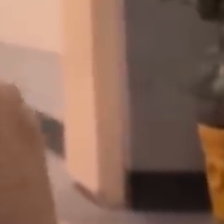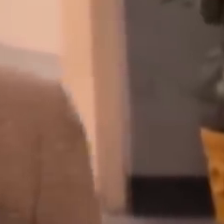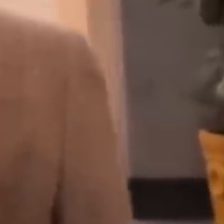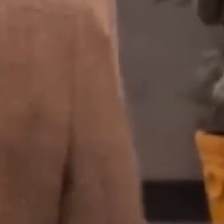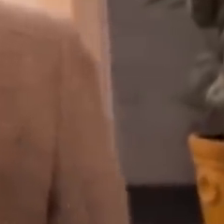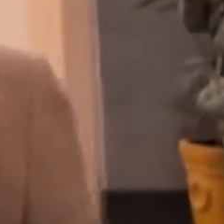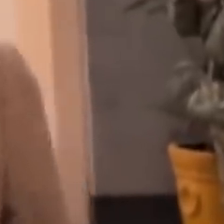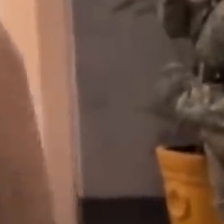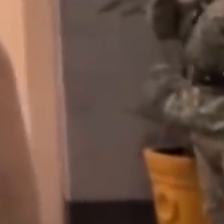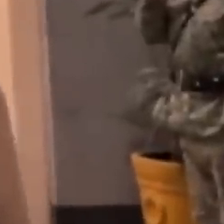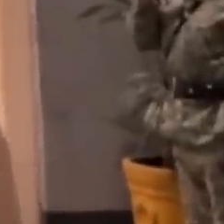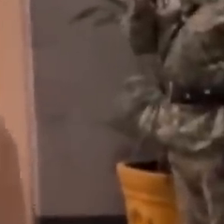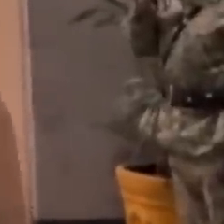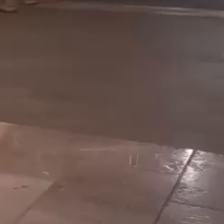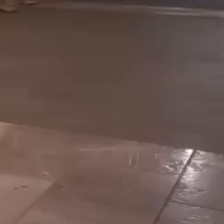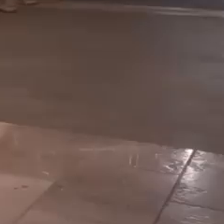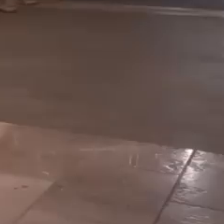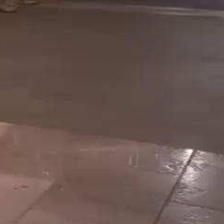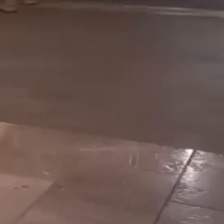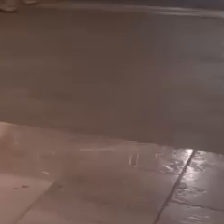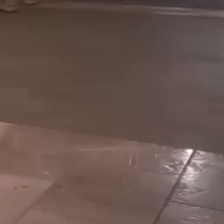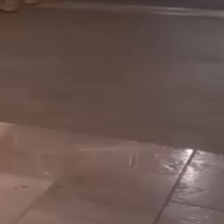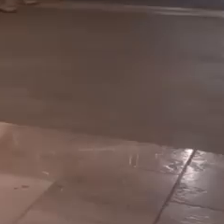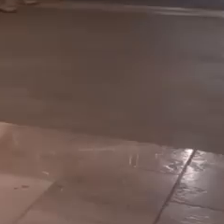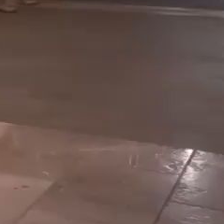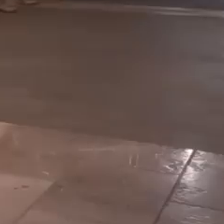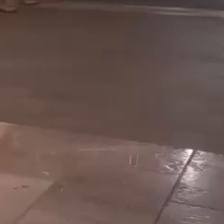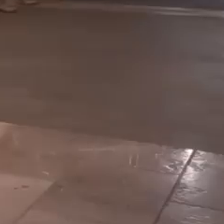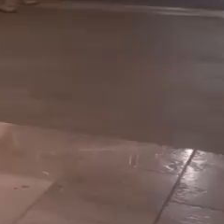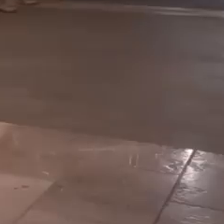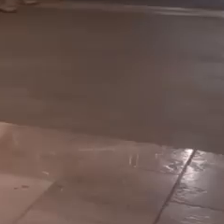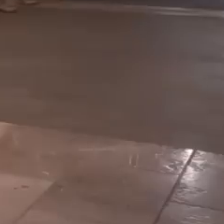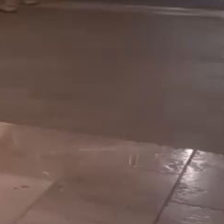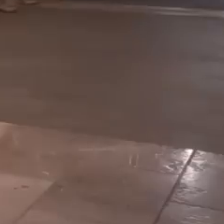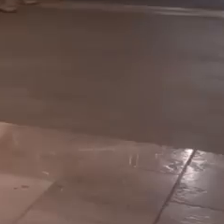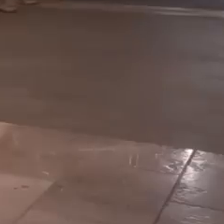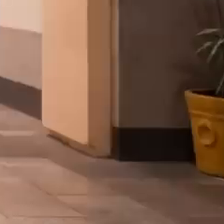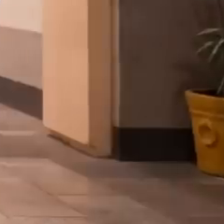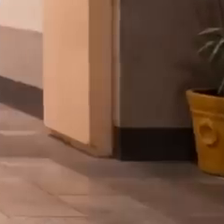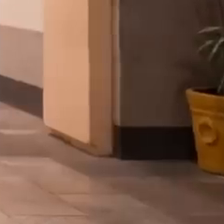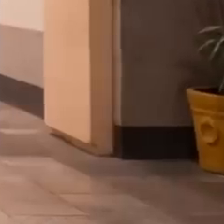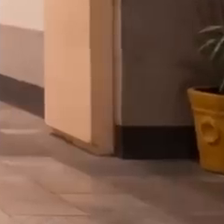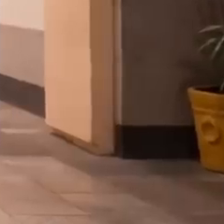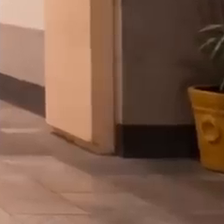e integrantes de su gabinete de seguridad para realizar un evaluo de las actividades